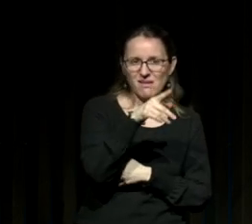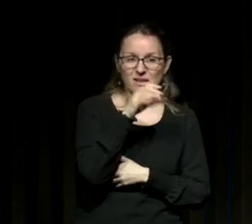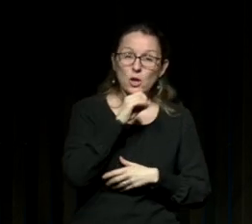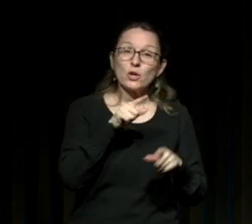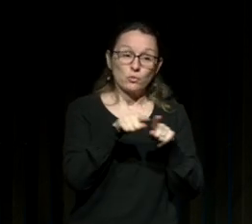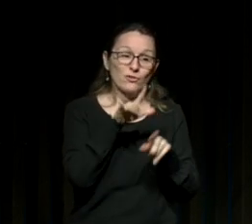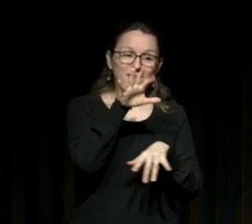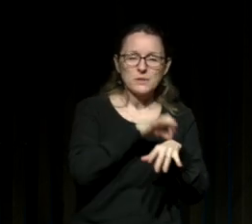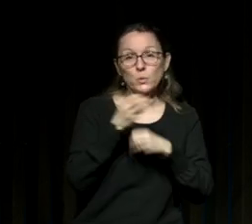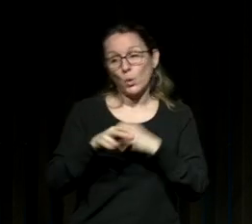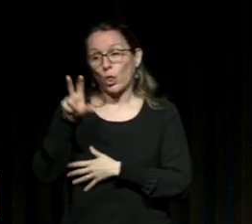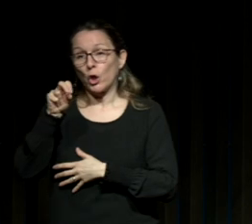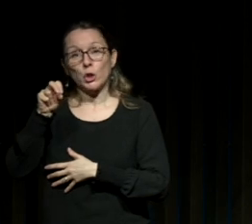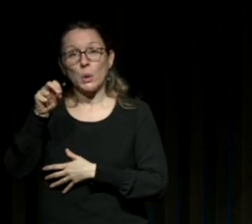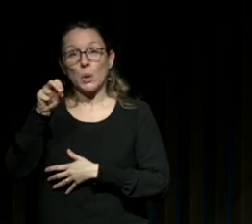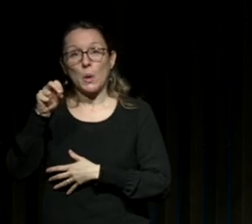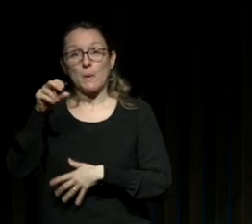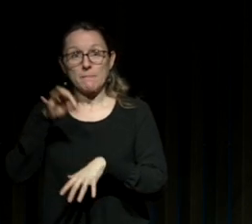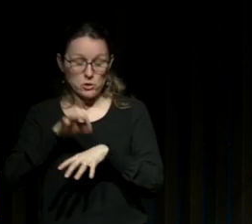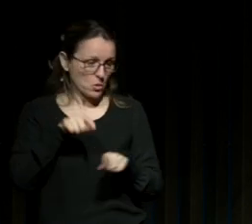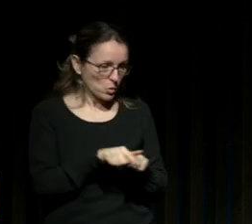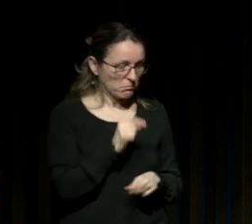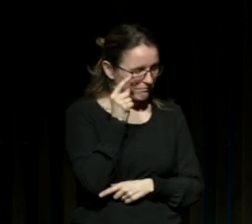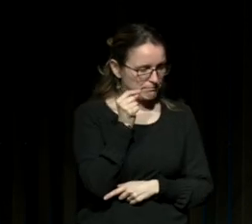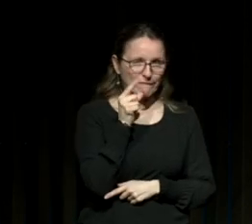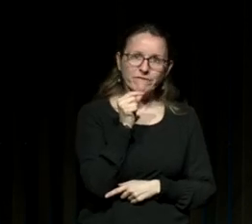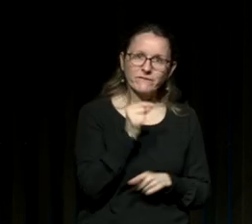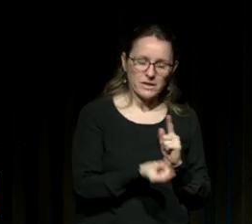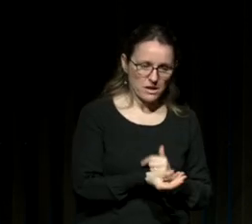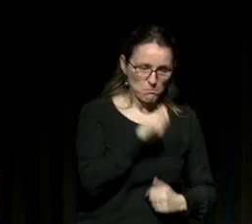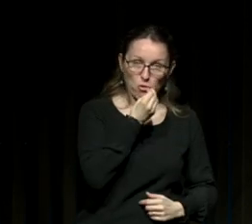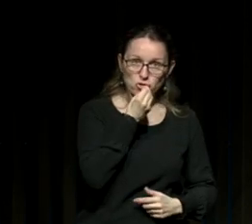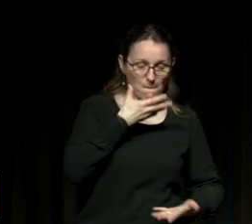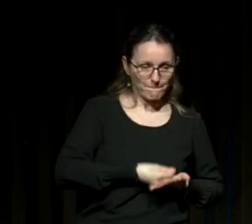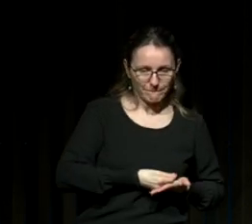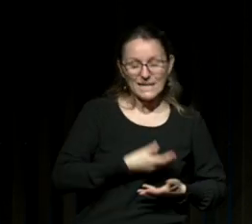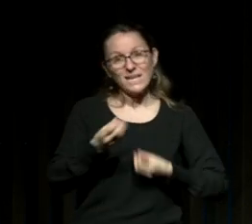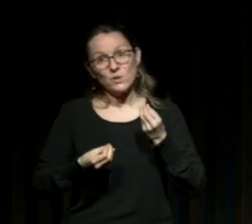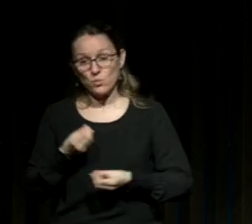la sensation de faim et de rassasiement selon qu'on a mangé en cinq minutes où on 30 minutes